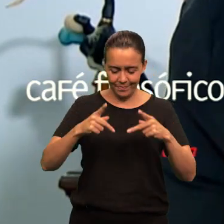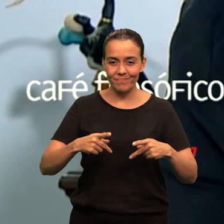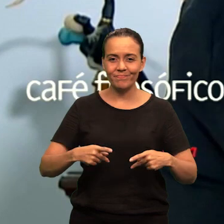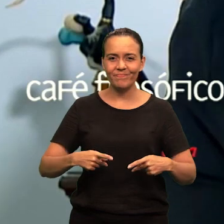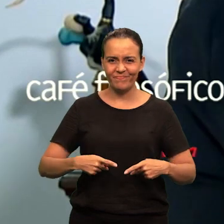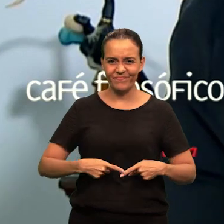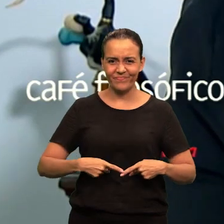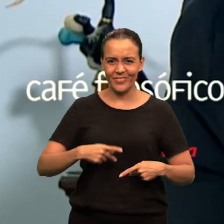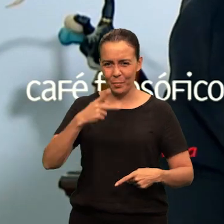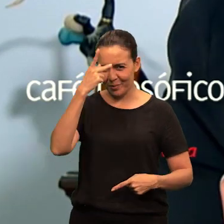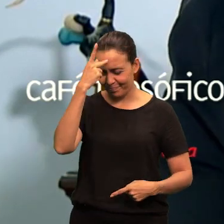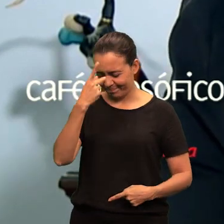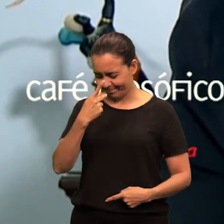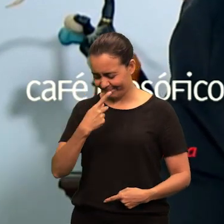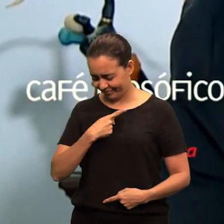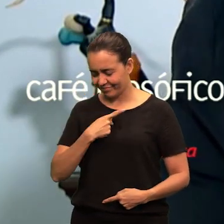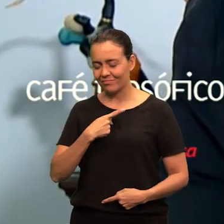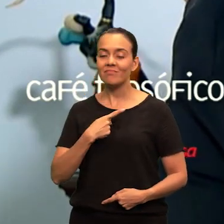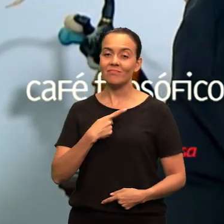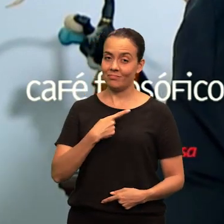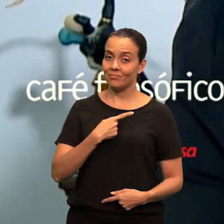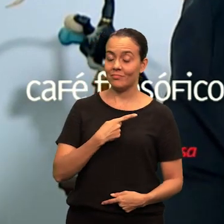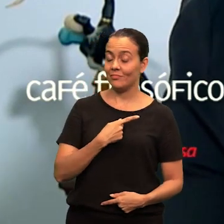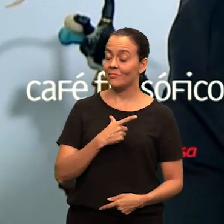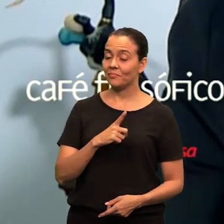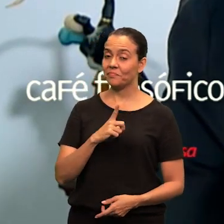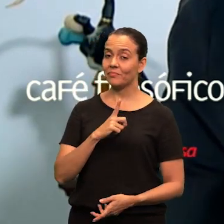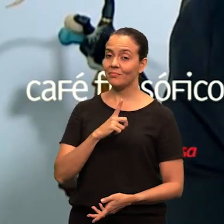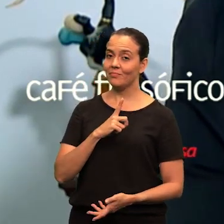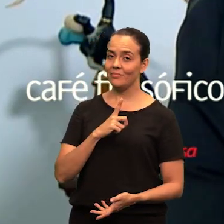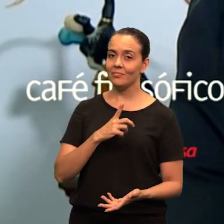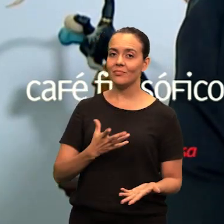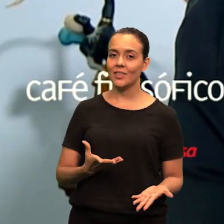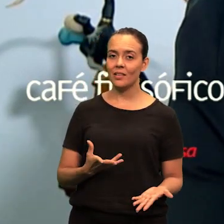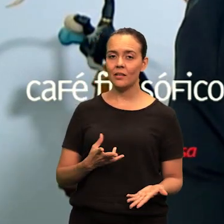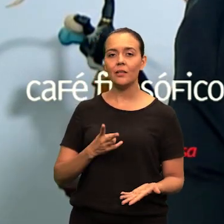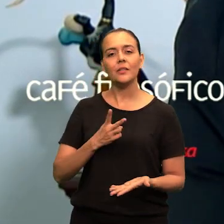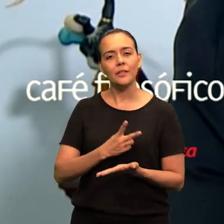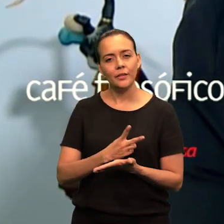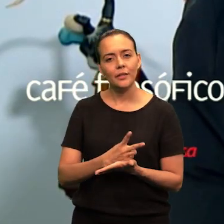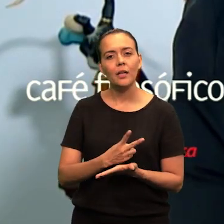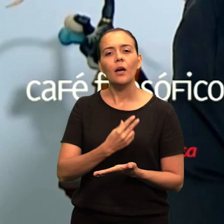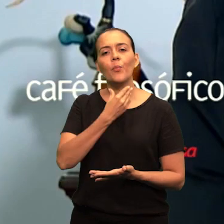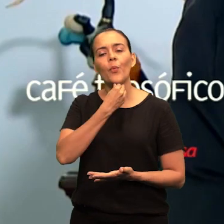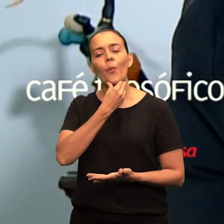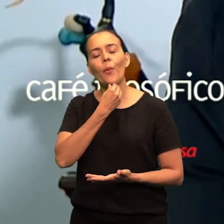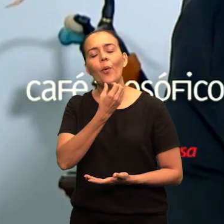como vai chamar o Derrida, esse pensamento pautado na perspectiva do homem branco europeu.